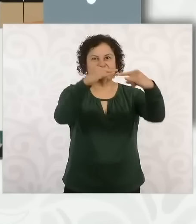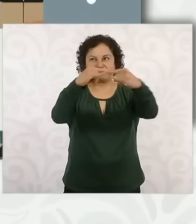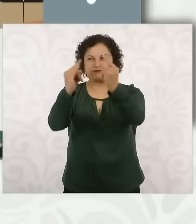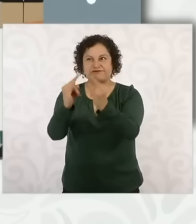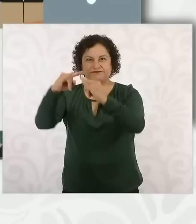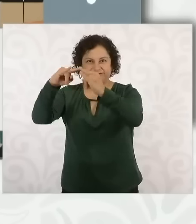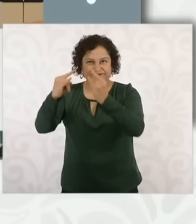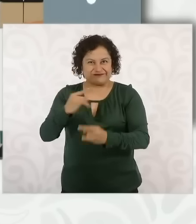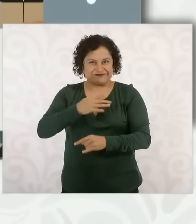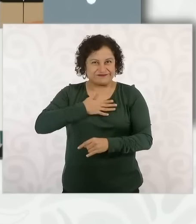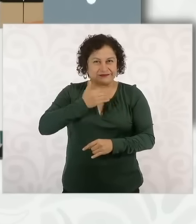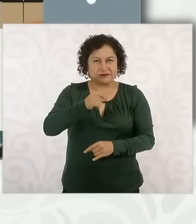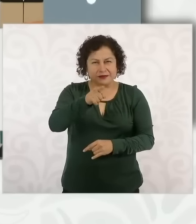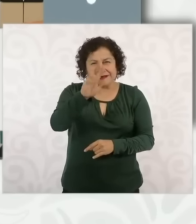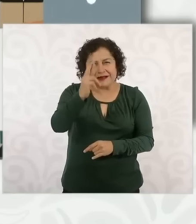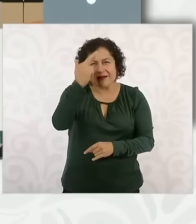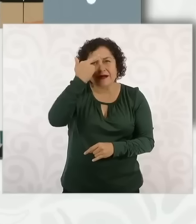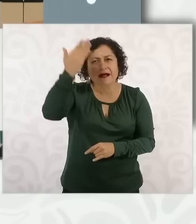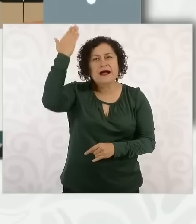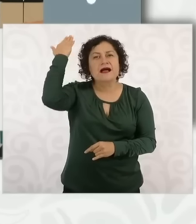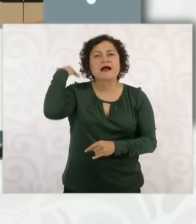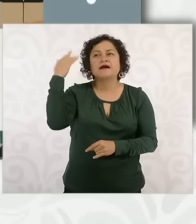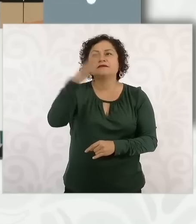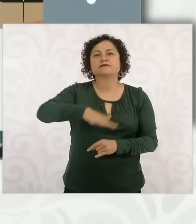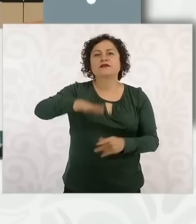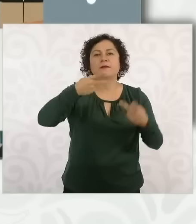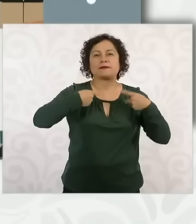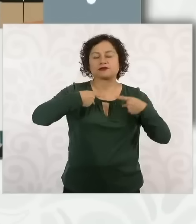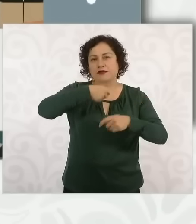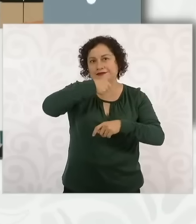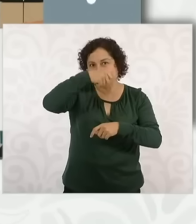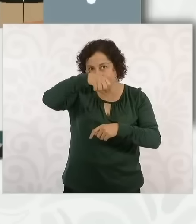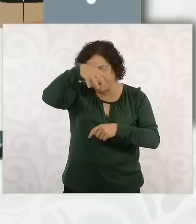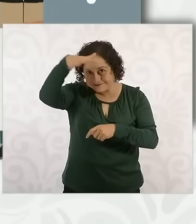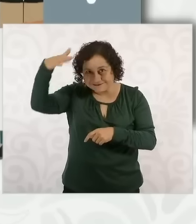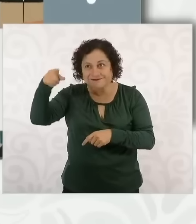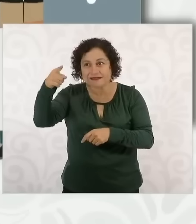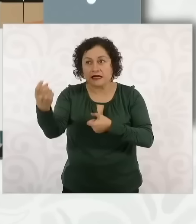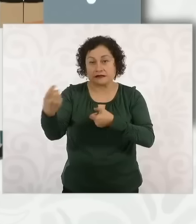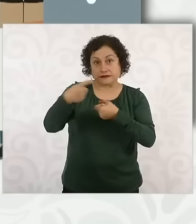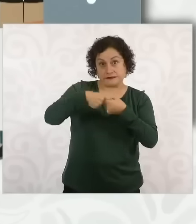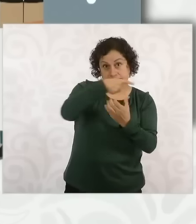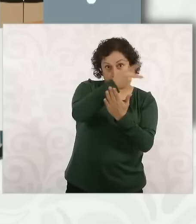registramos a los adultos mayores eh o a los beneficiarios de los programas de bienestar y que